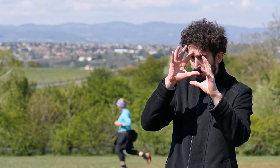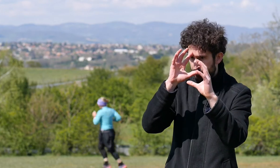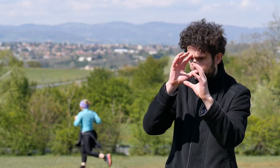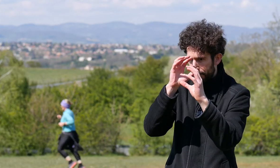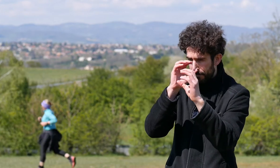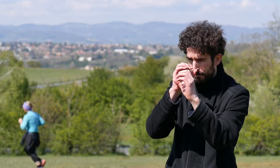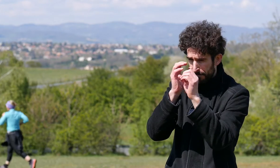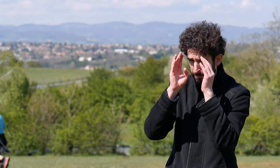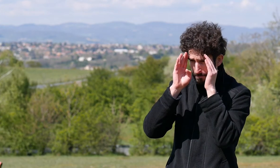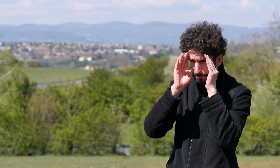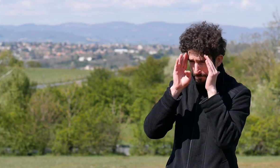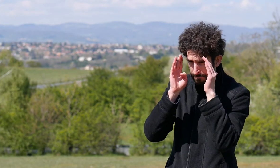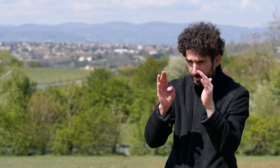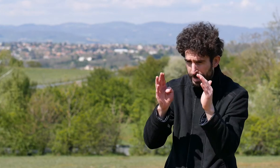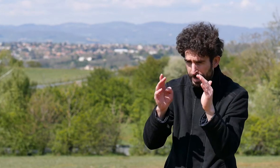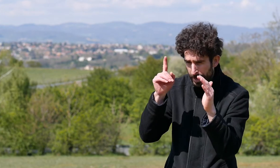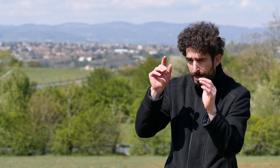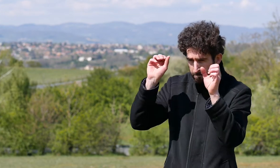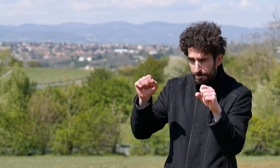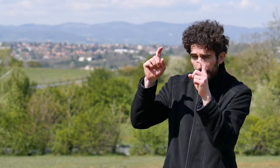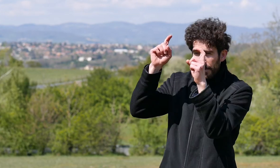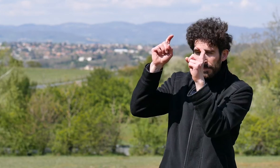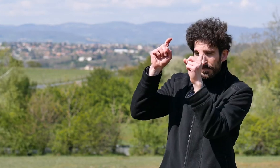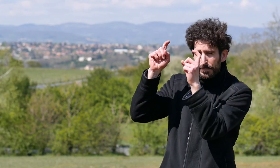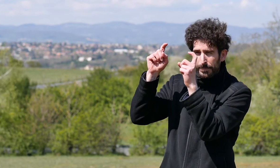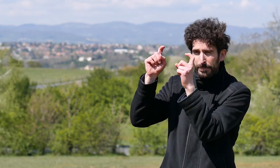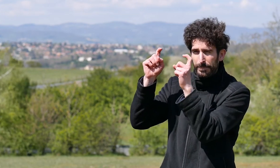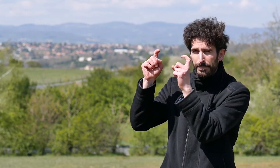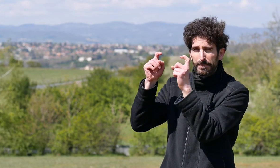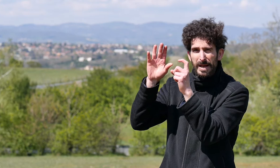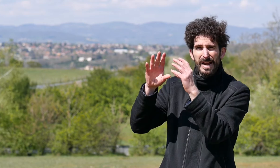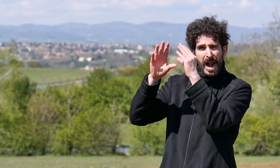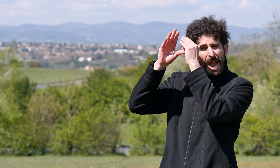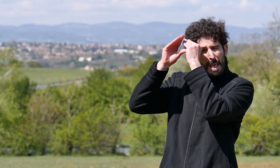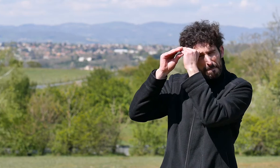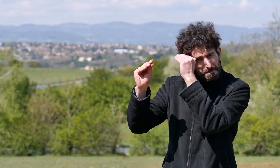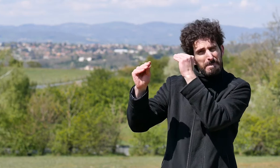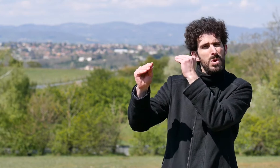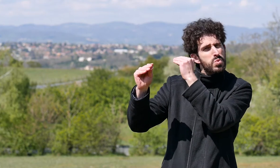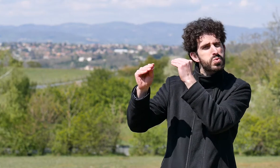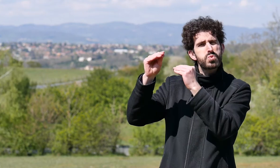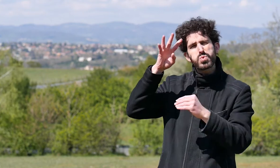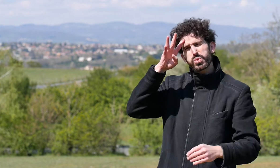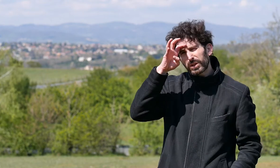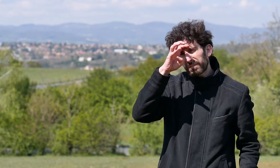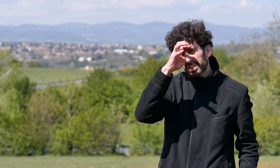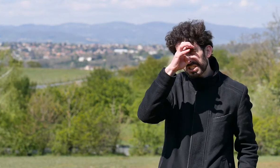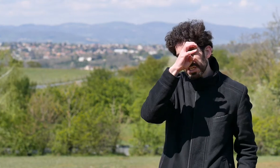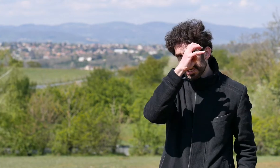une forte concentration. Là, on peut réduire la parole intérieure. Mais la faire taire reste très difficile.